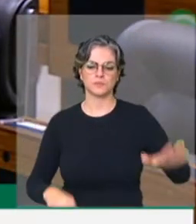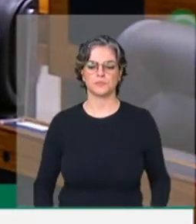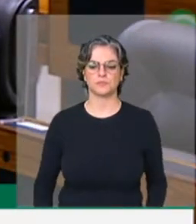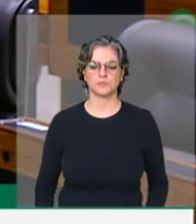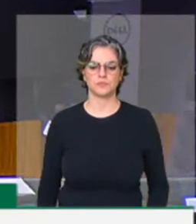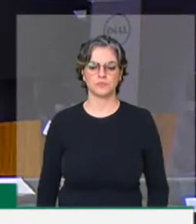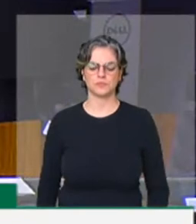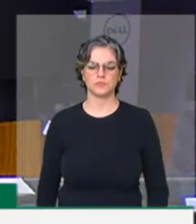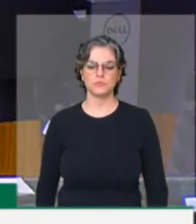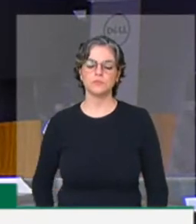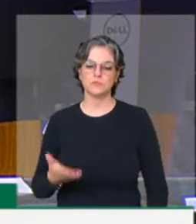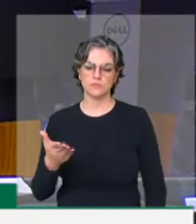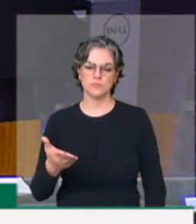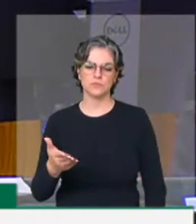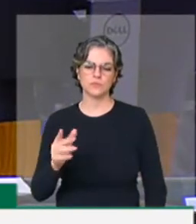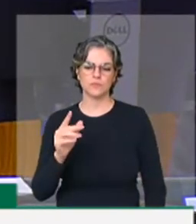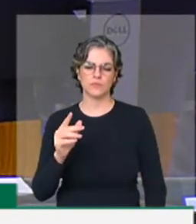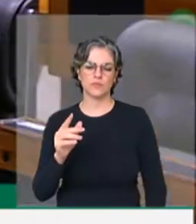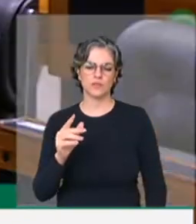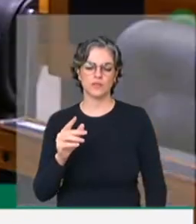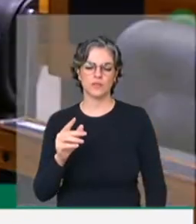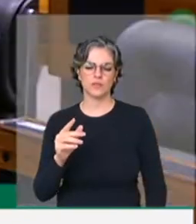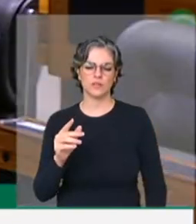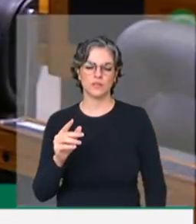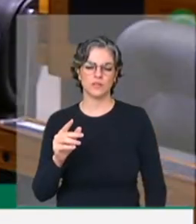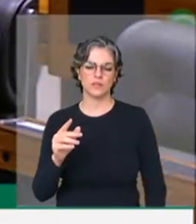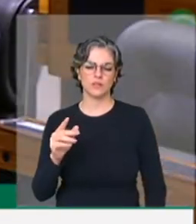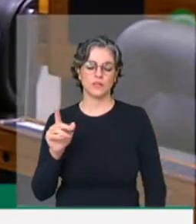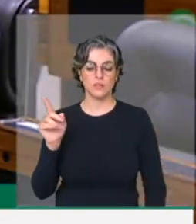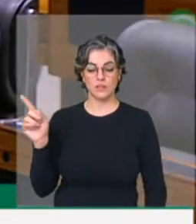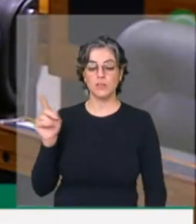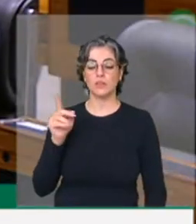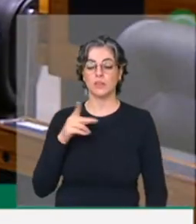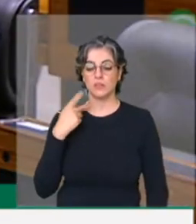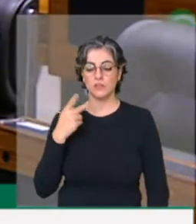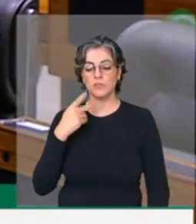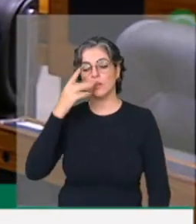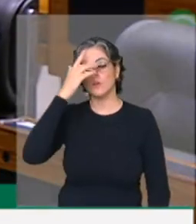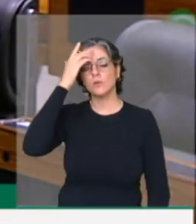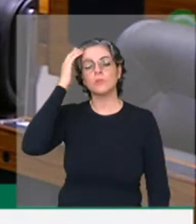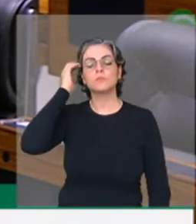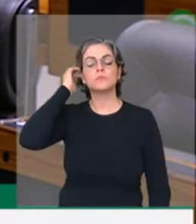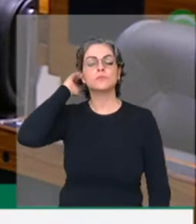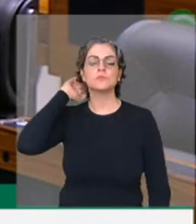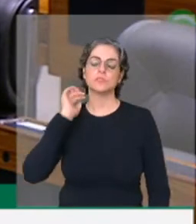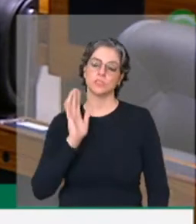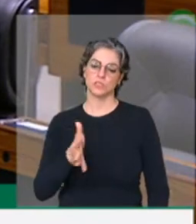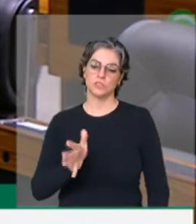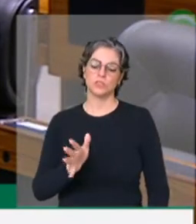MUITO OBRIGADO SR. PRESIDENTE. -- [DEP. JOICE HASSELMANN]: PRESIDENTE SÓ UM MINUTO... NA SEQUÊNCIA DO QUE O DEPUTADO MARCELO RAMOS FALOU NÓS DE FATO TEMOS MUITA